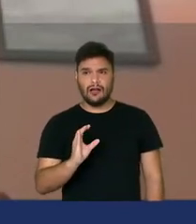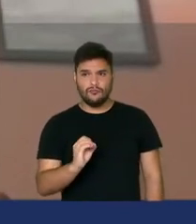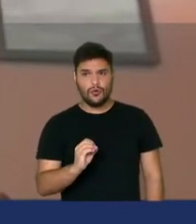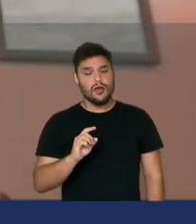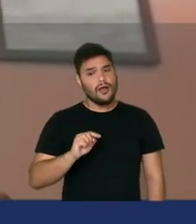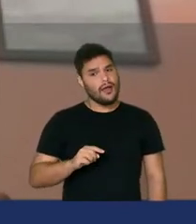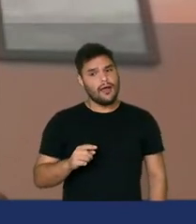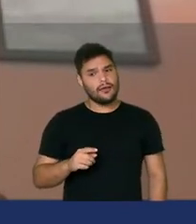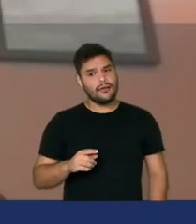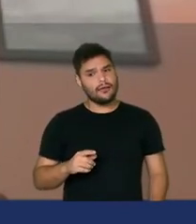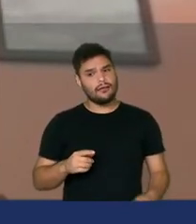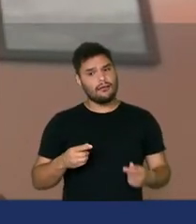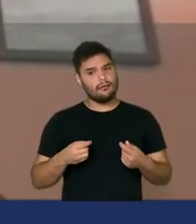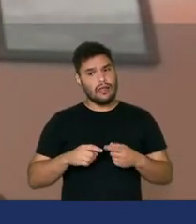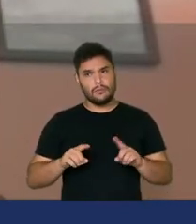PAULO GUSTAVO, É UM RECURSO